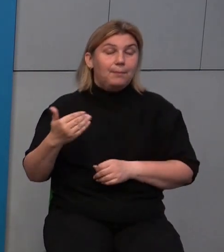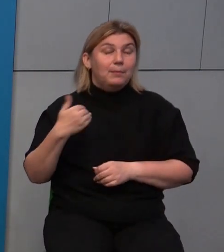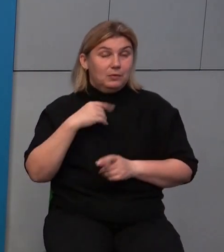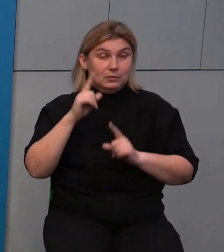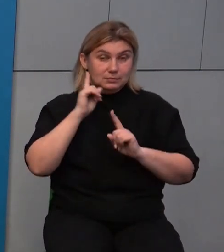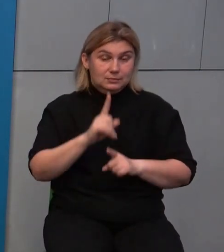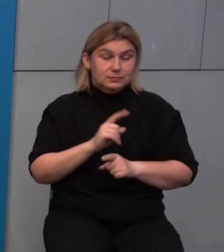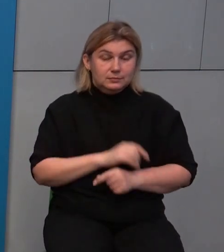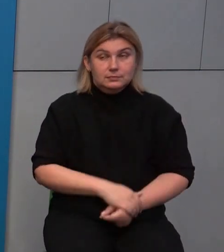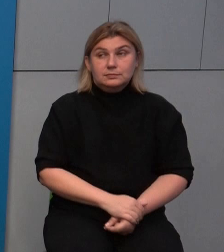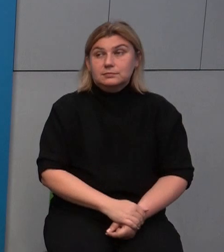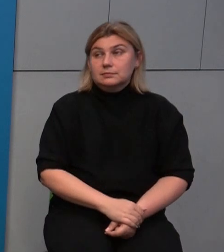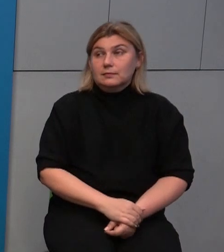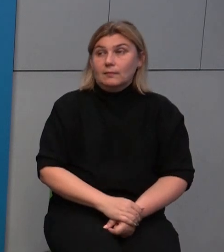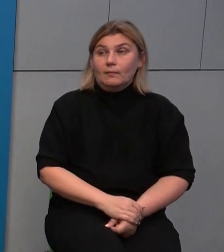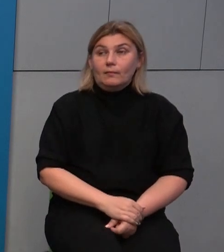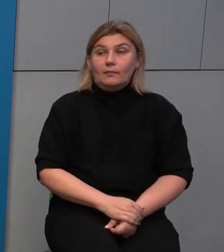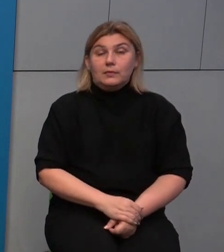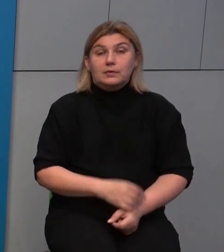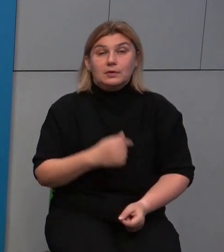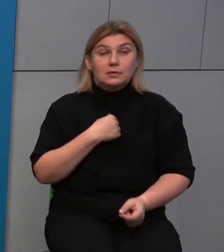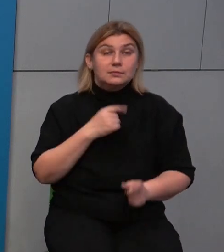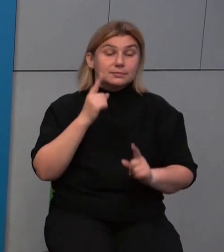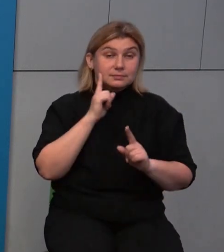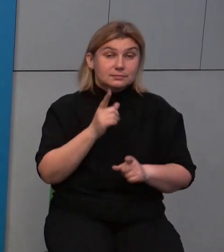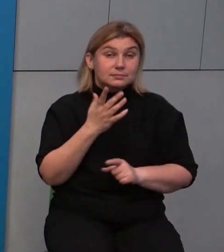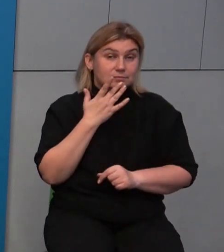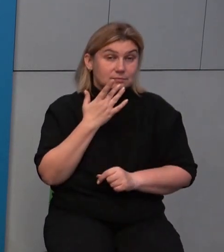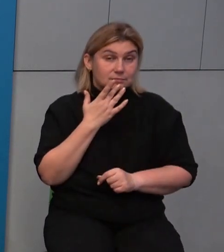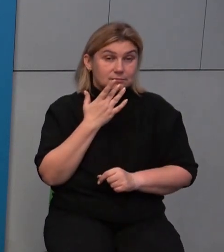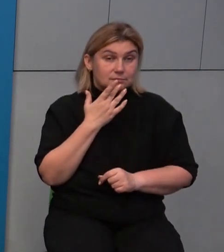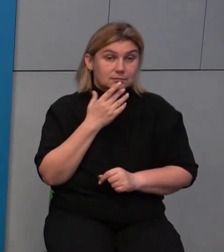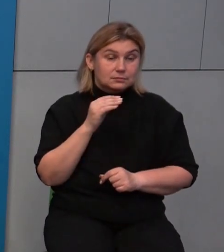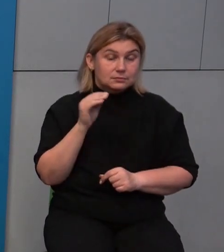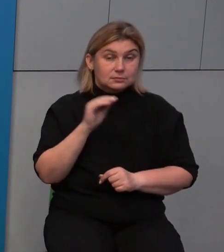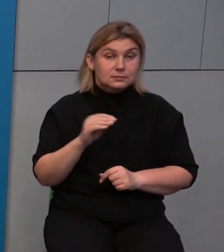Ja, szczerze mówiąc, zarówno, nie wiem jeszcze jakie państwo mieli uwagi